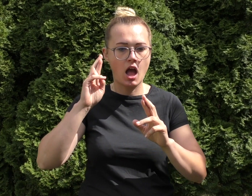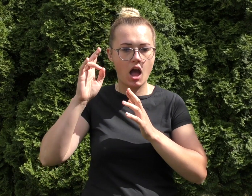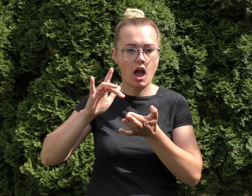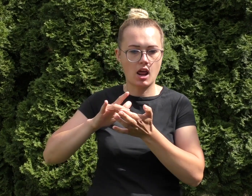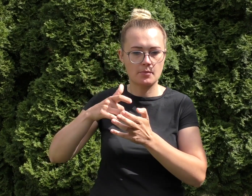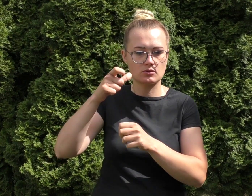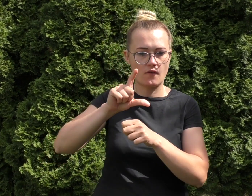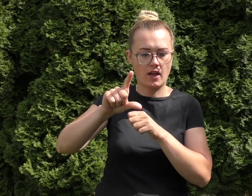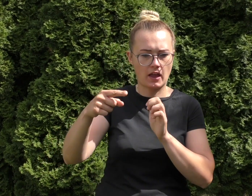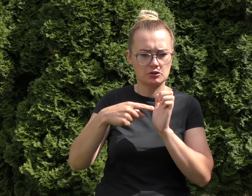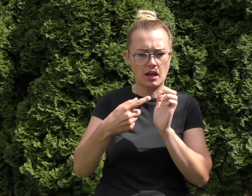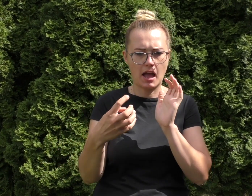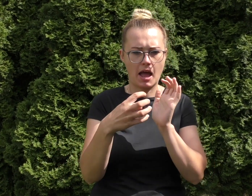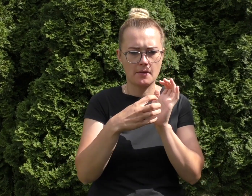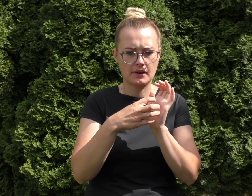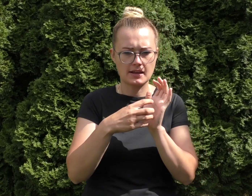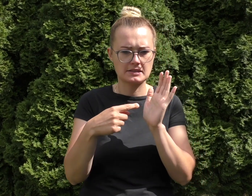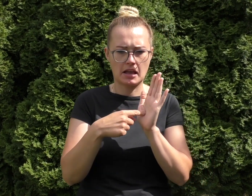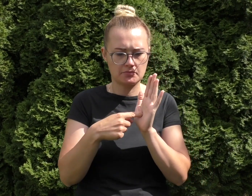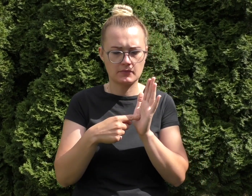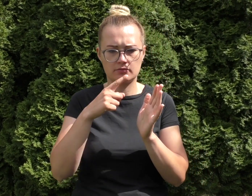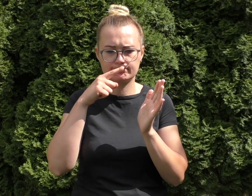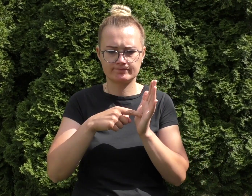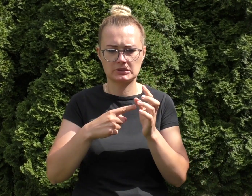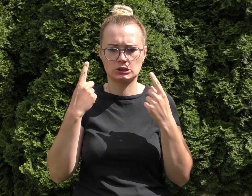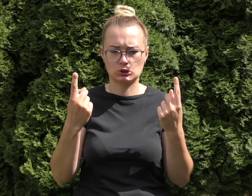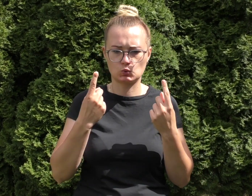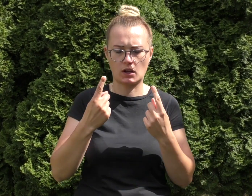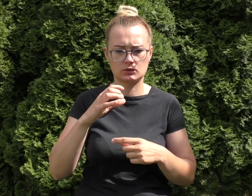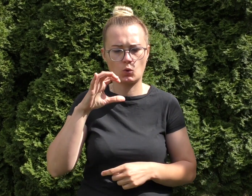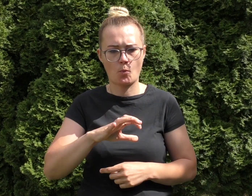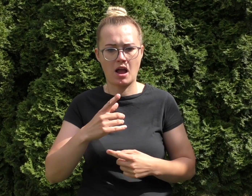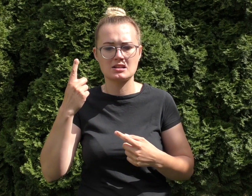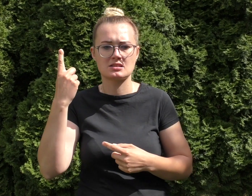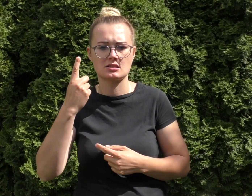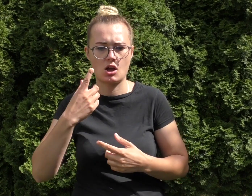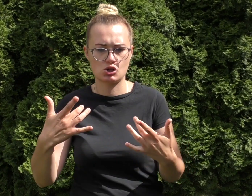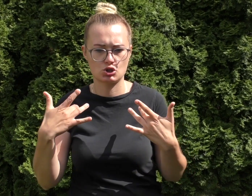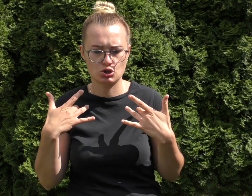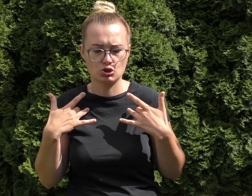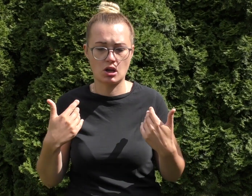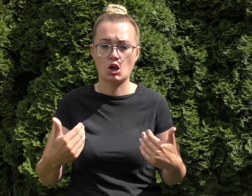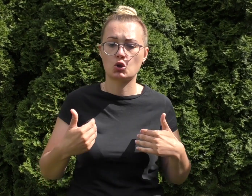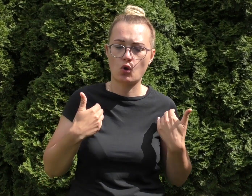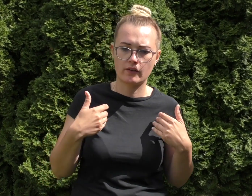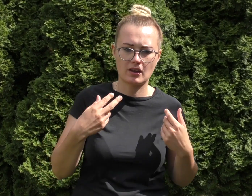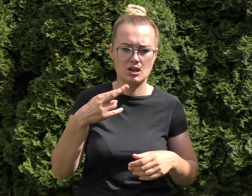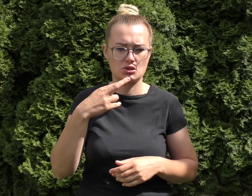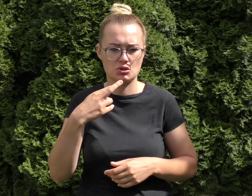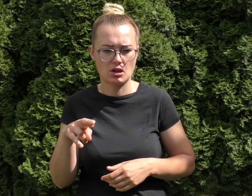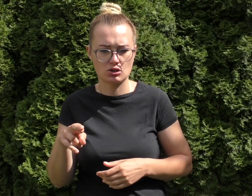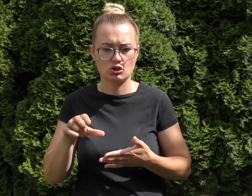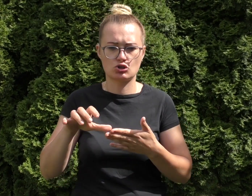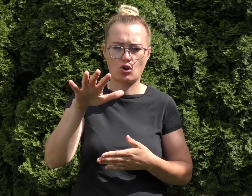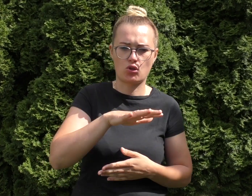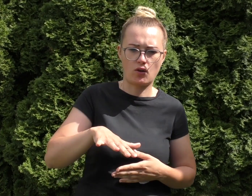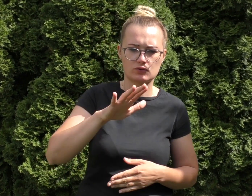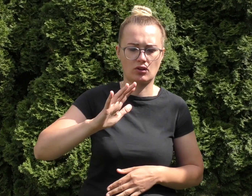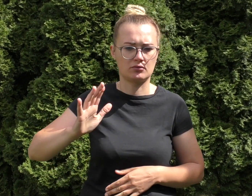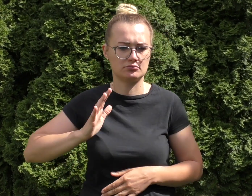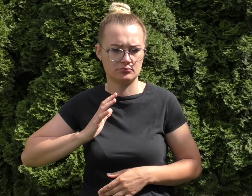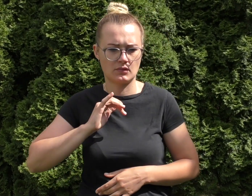Alarm112 - aplikacja mobilna umożliwia w sytuacji zagrożenia życia, zdrowia, mienia, środowiska,